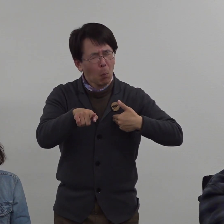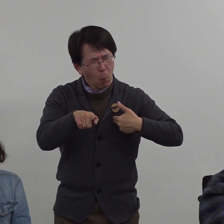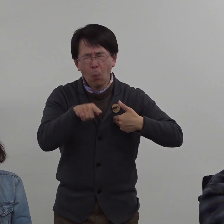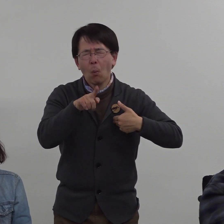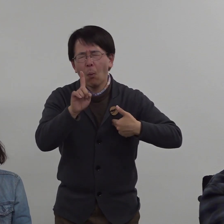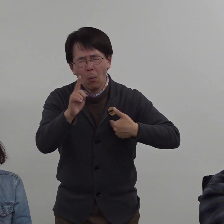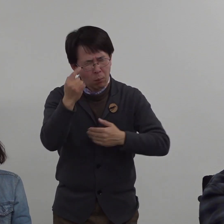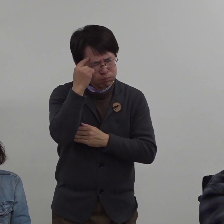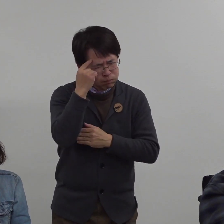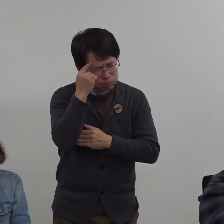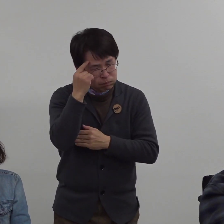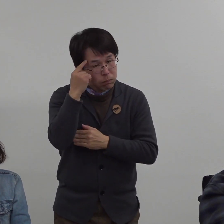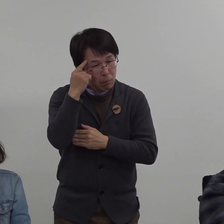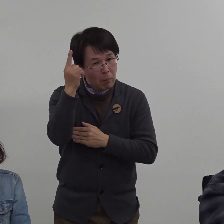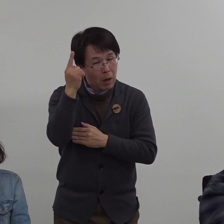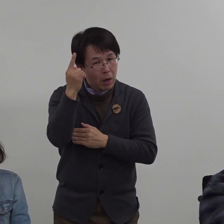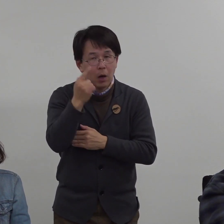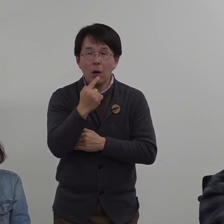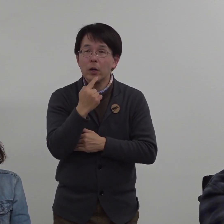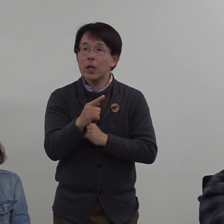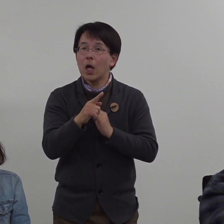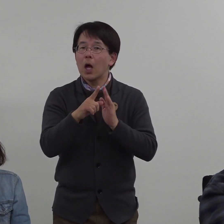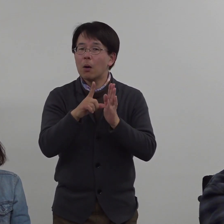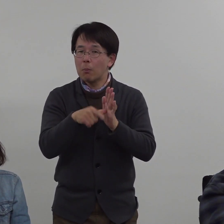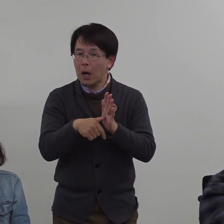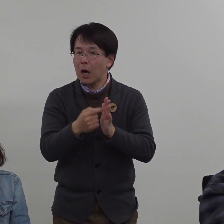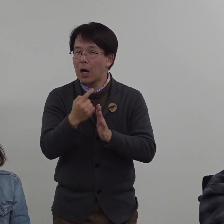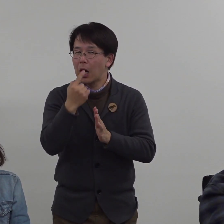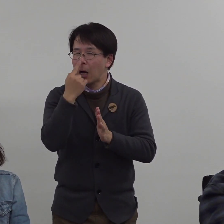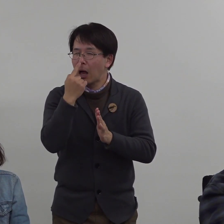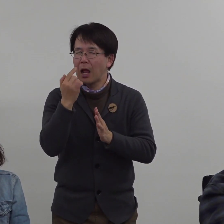で思い当たるのが私は覚えてないんですけれども